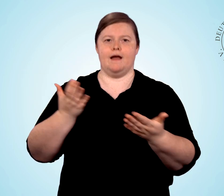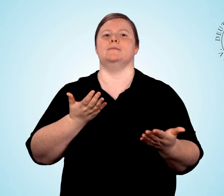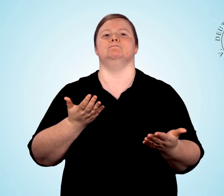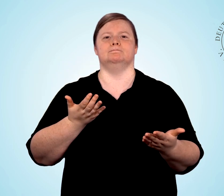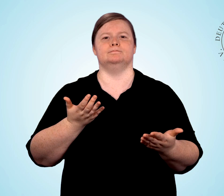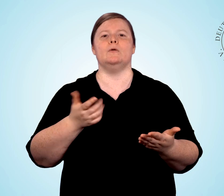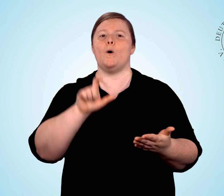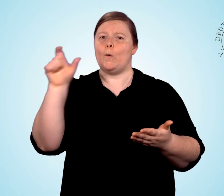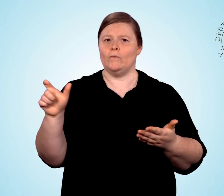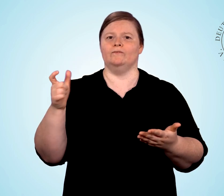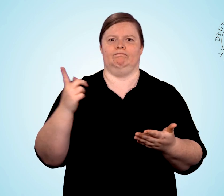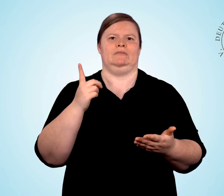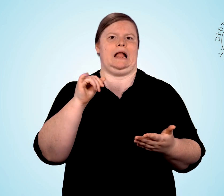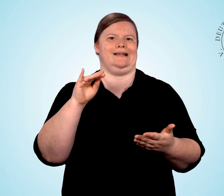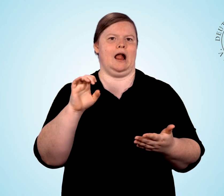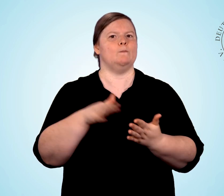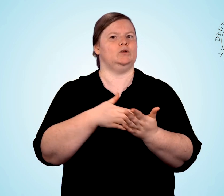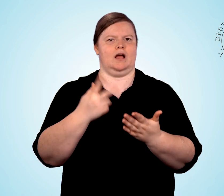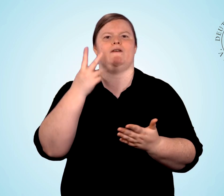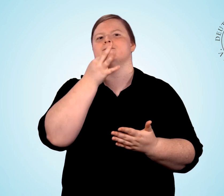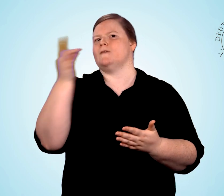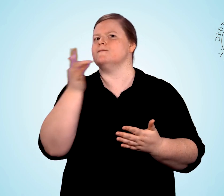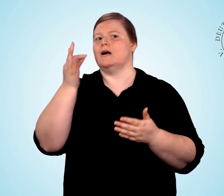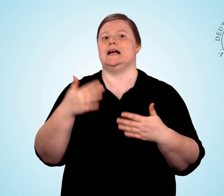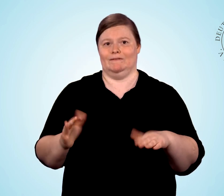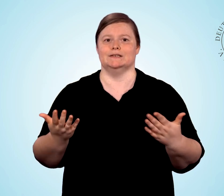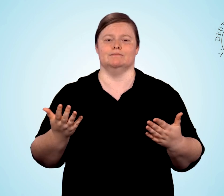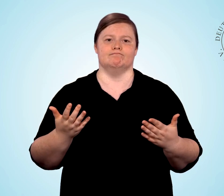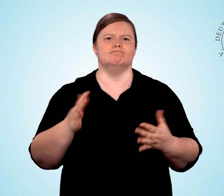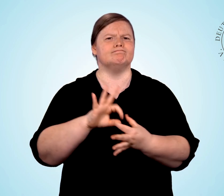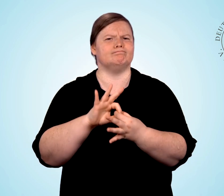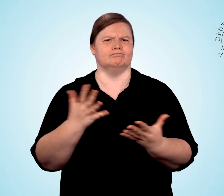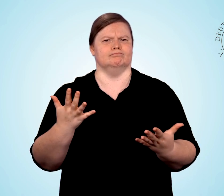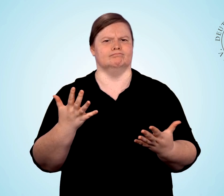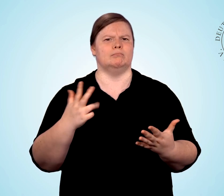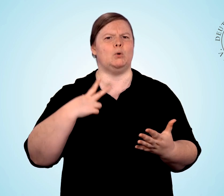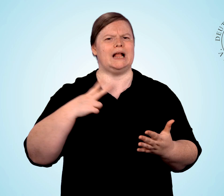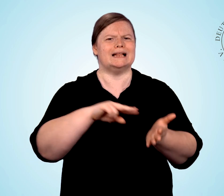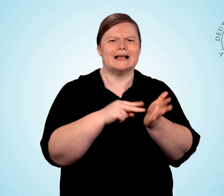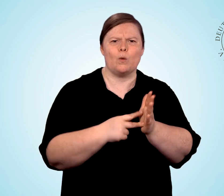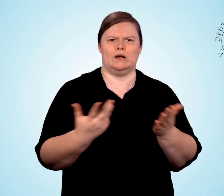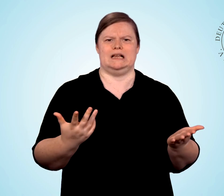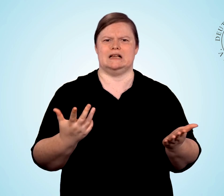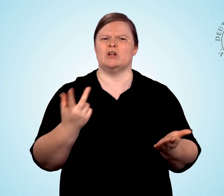Davon hat Daniel Büter zwei Fragen über die Situation der modernen Technologie